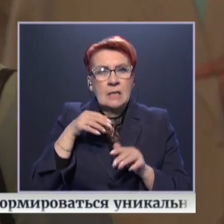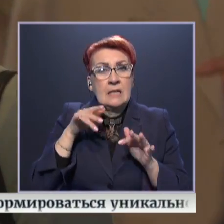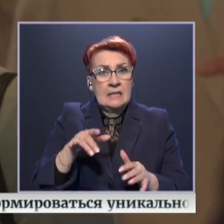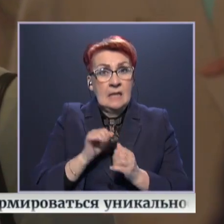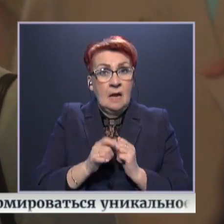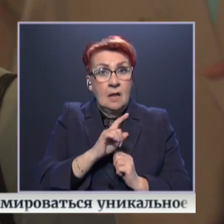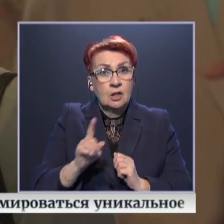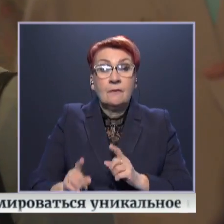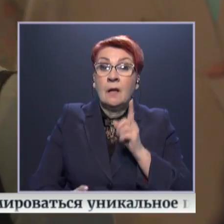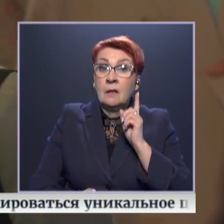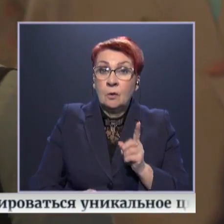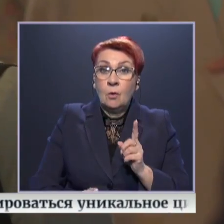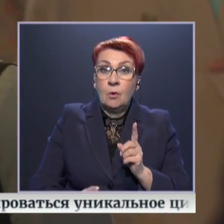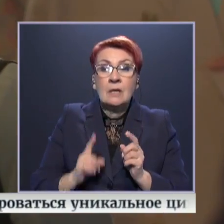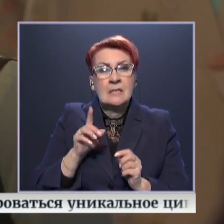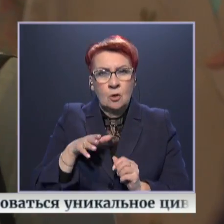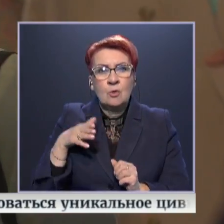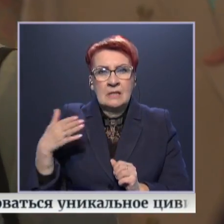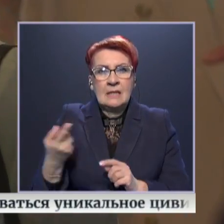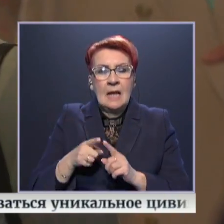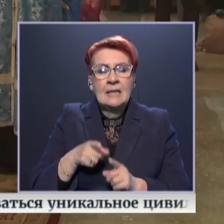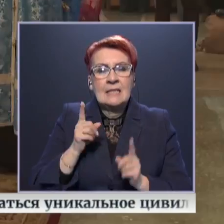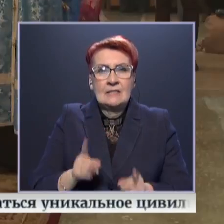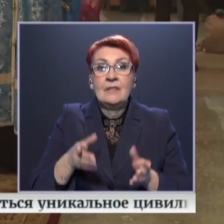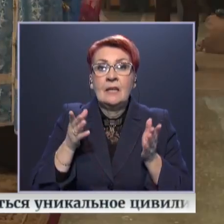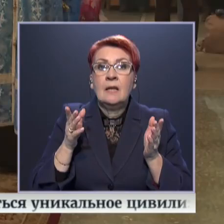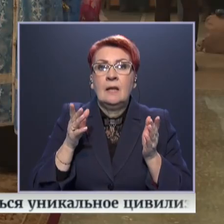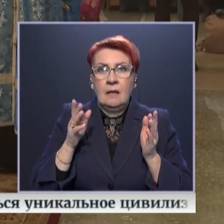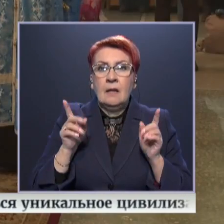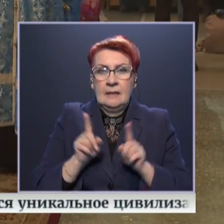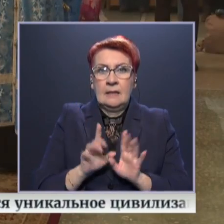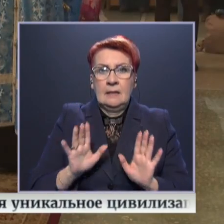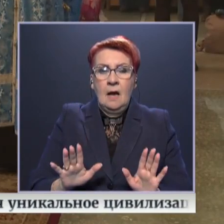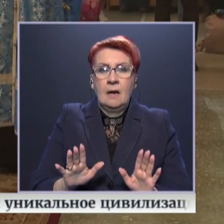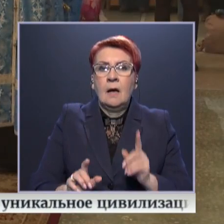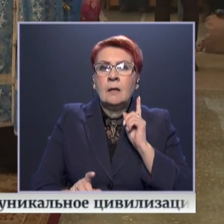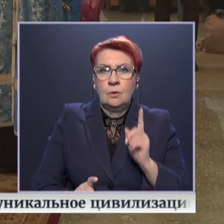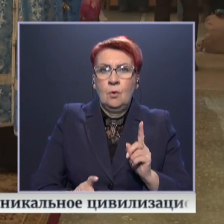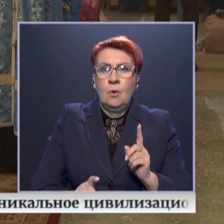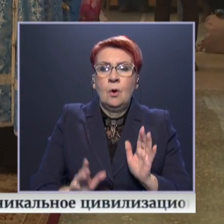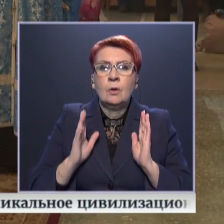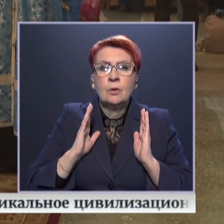но да с одной стороны это действительно так но только